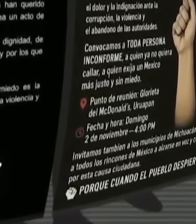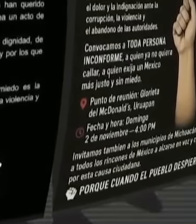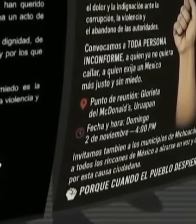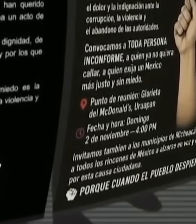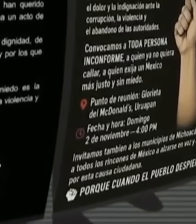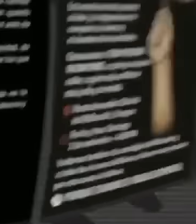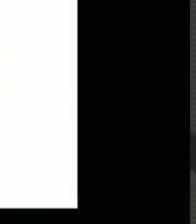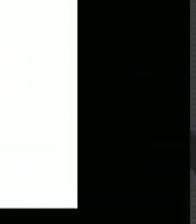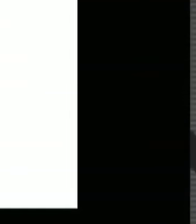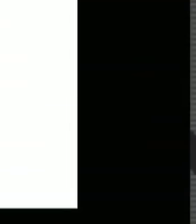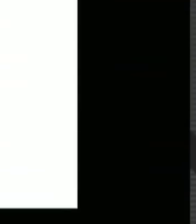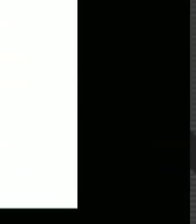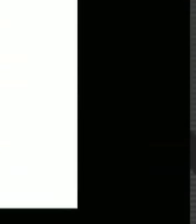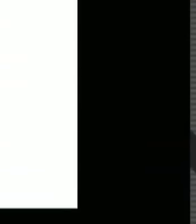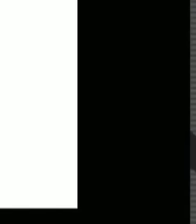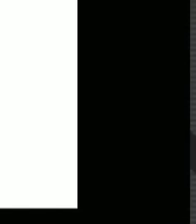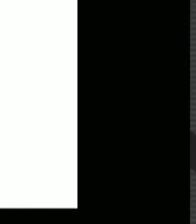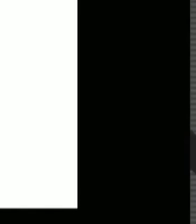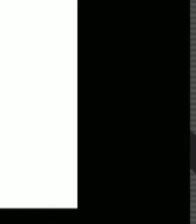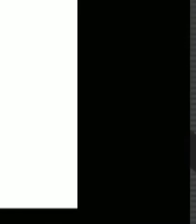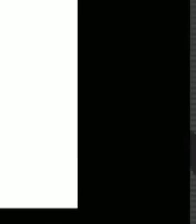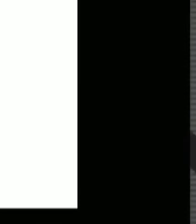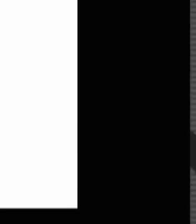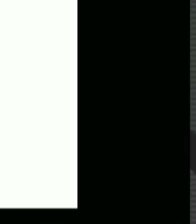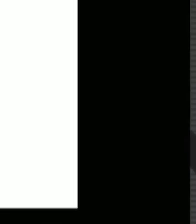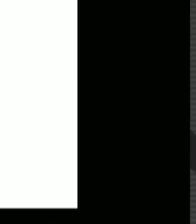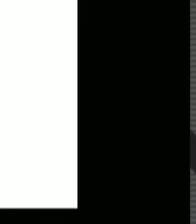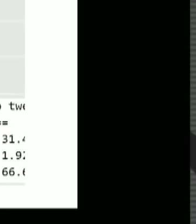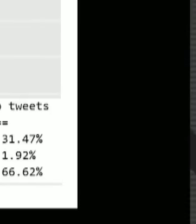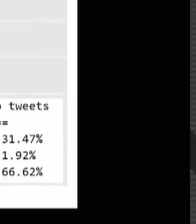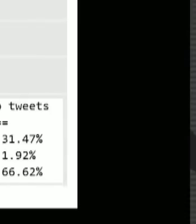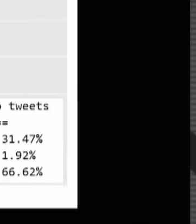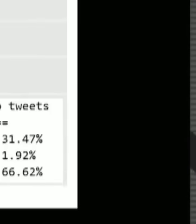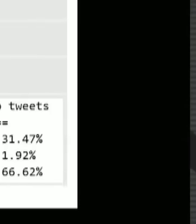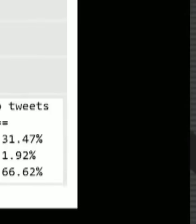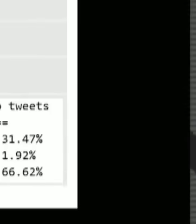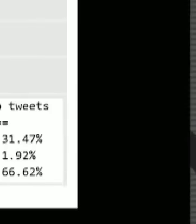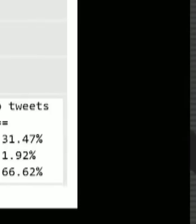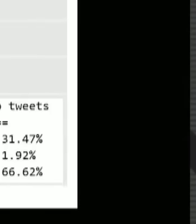por minuto y también fueron difundidos por medios de comunicación y periodistas, según el estudio